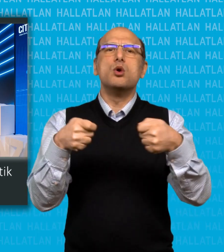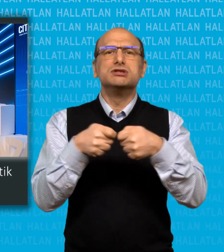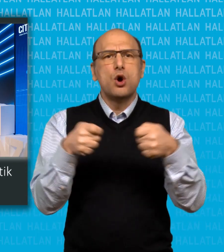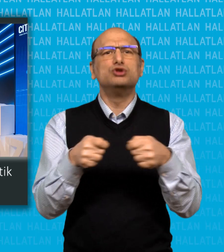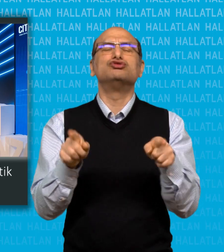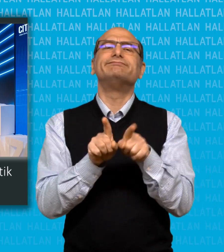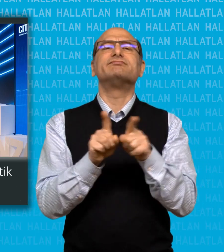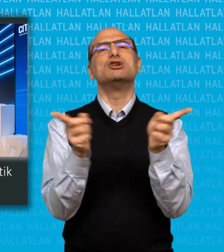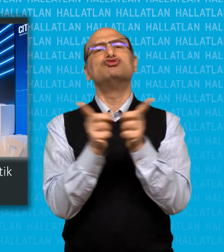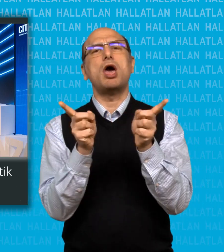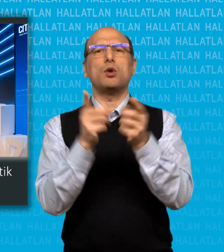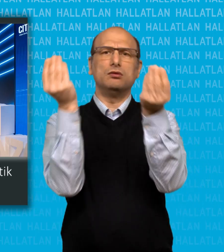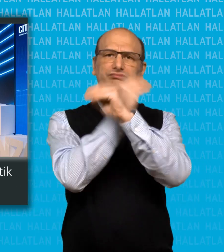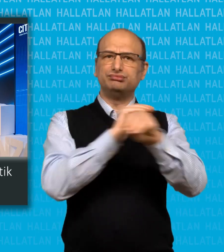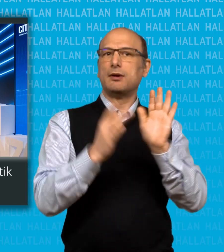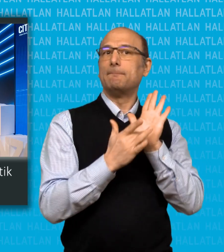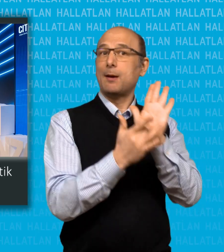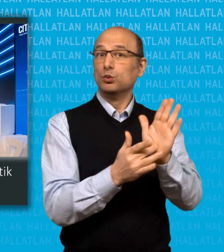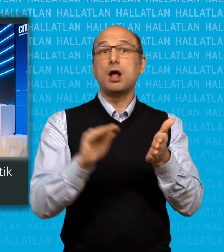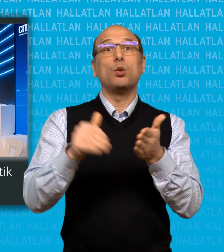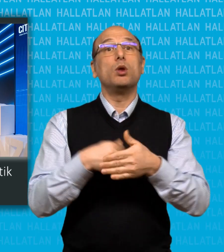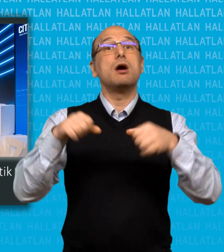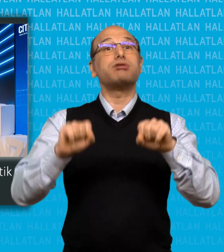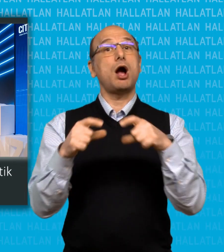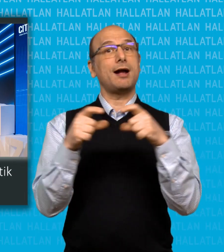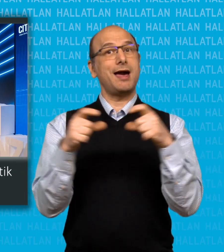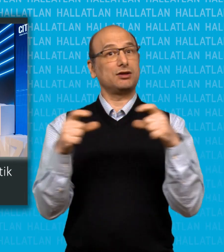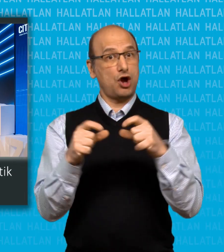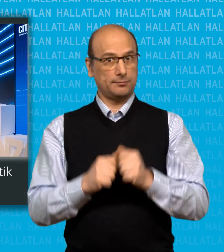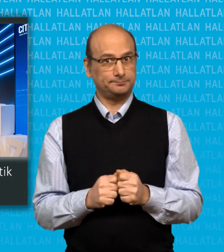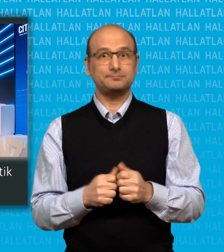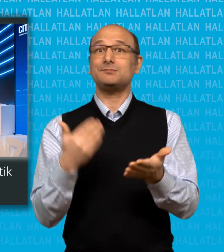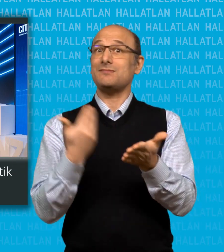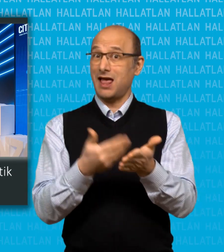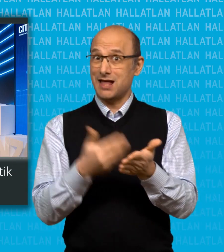közösen mutatta be a sajtónak az alapjövedelem igénybevételéhez szükséges bankkártyák első példányát.